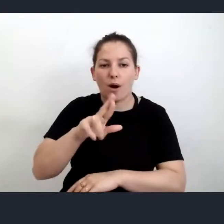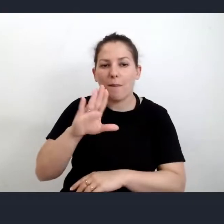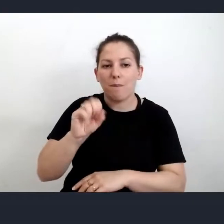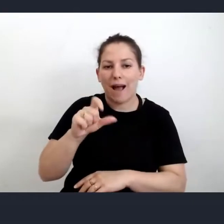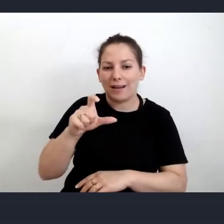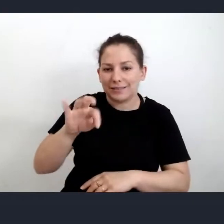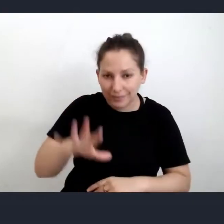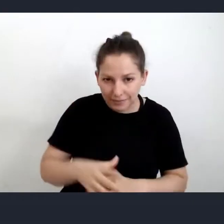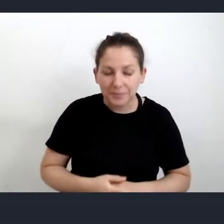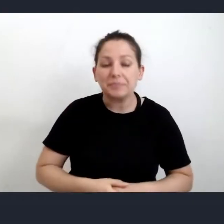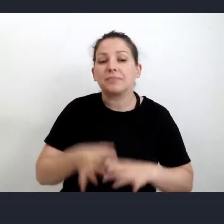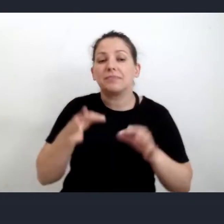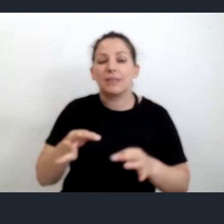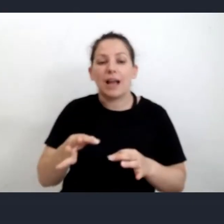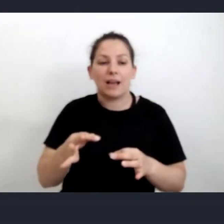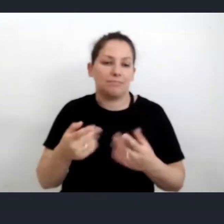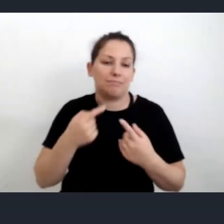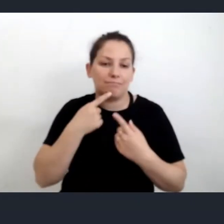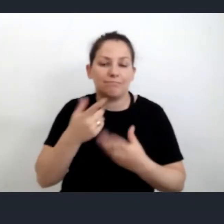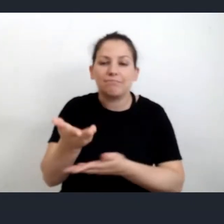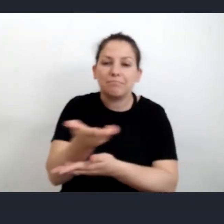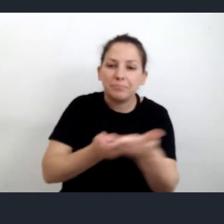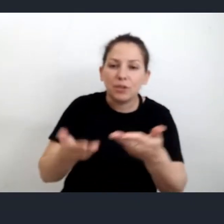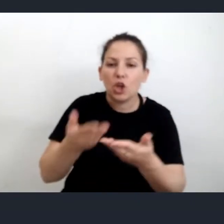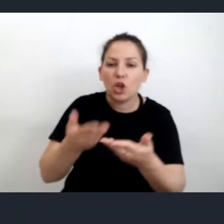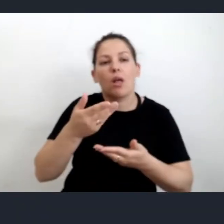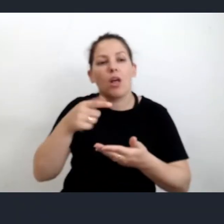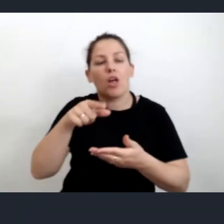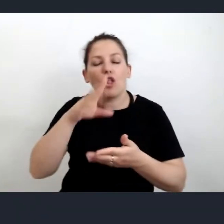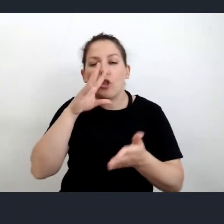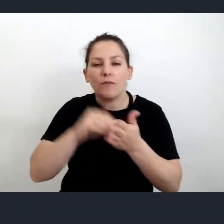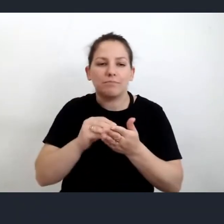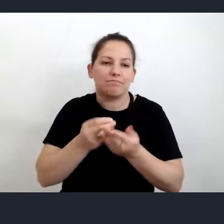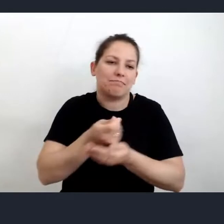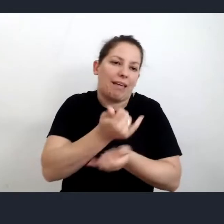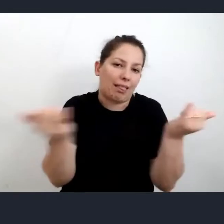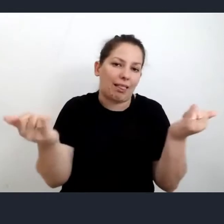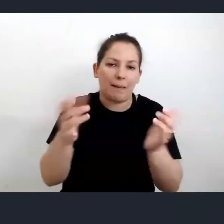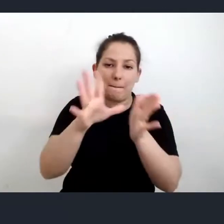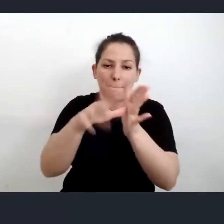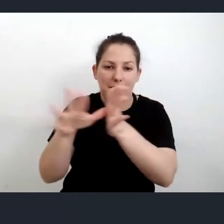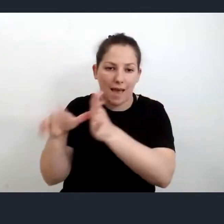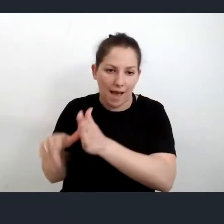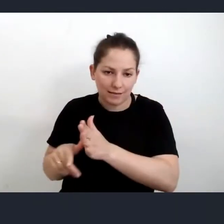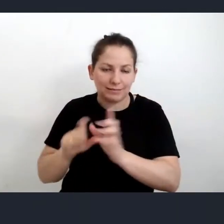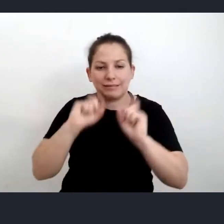i teraz wymienia się doświadczeniami z kilkunastoma miastami z całej Europy.